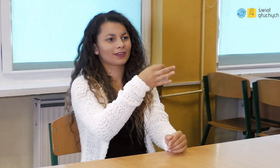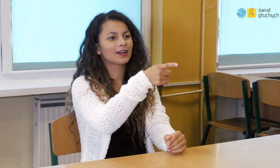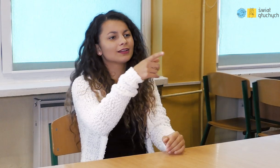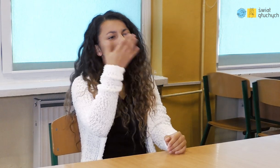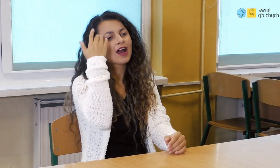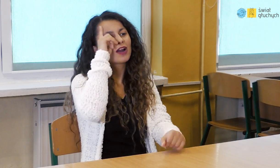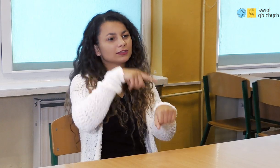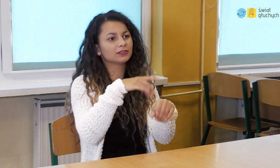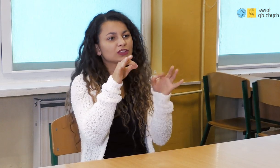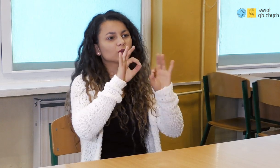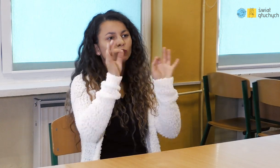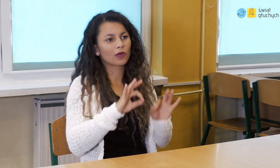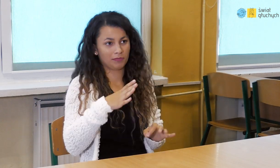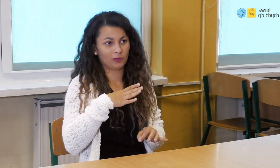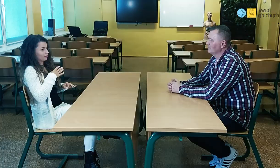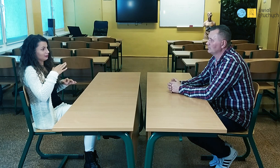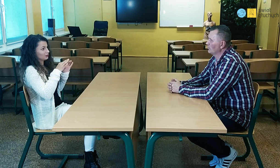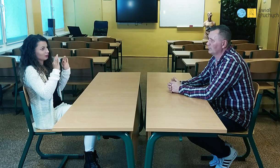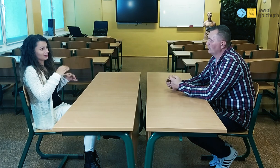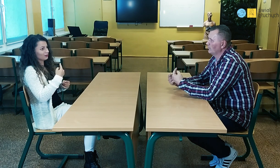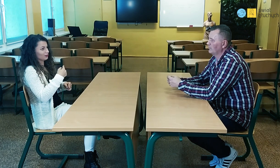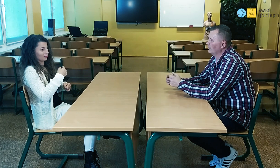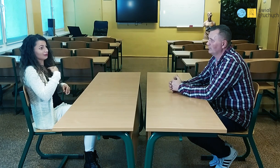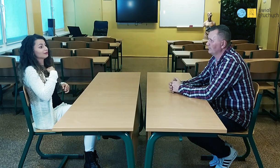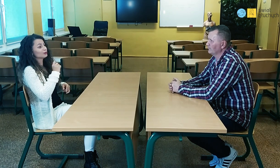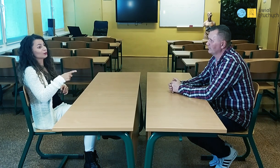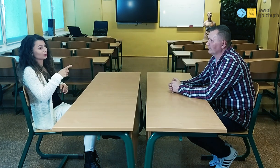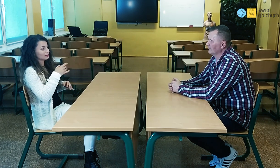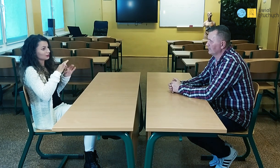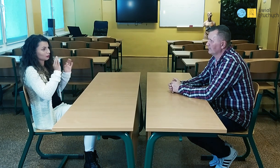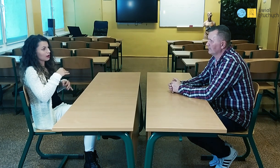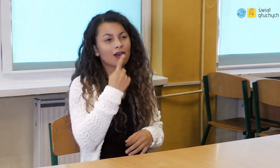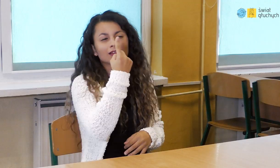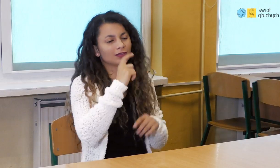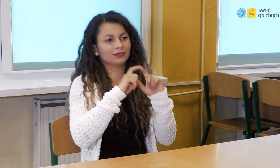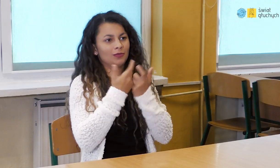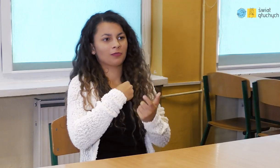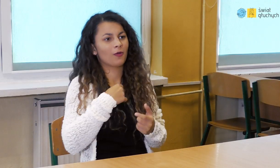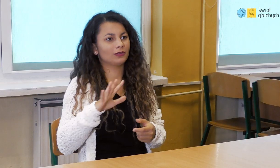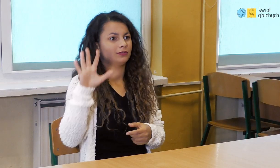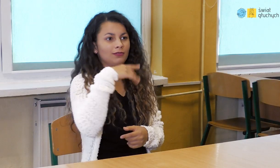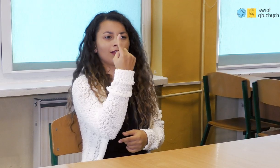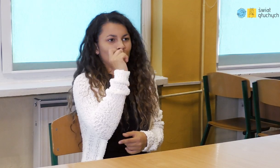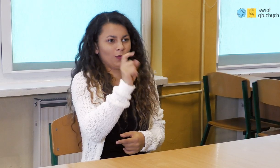Czy miałeś taki przedmiot jak historię sztuki? Nie, nie miałem. Ja miałam. To była jedyna w całej Polsce taka lekcja.